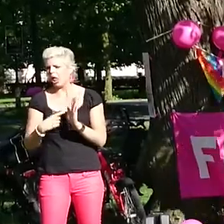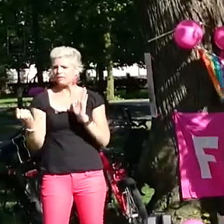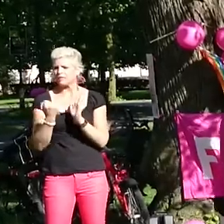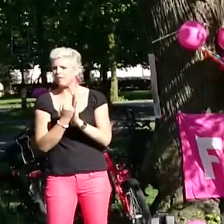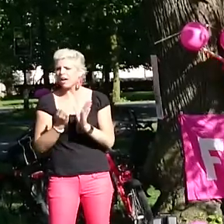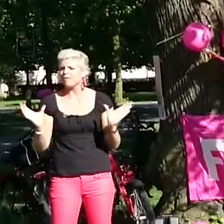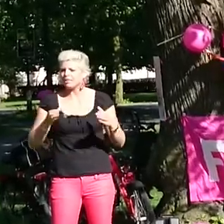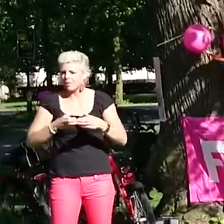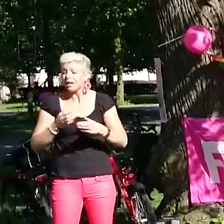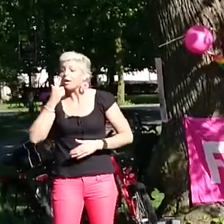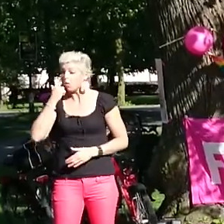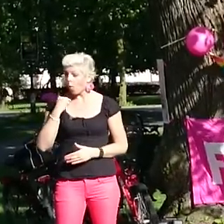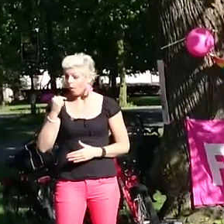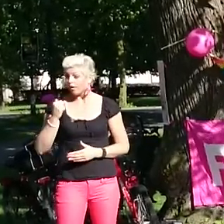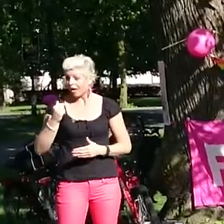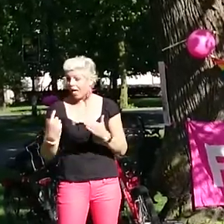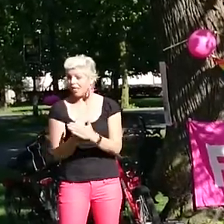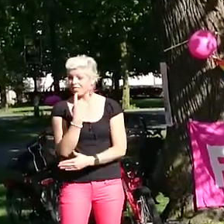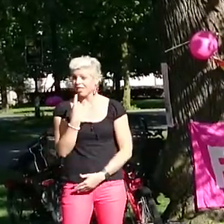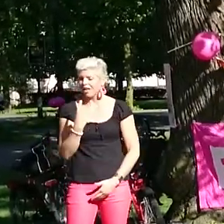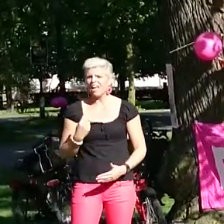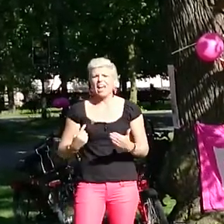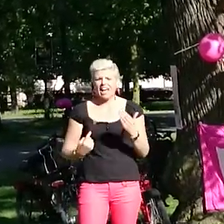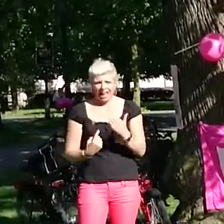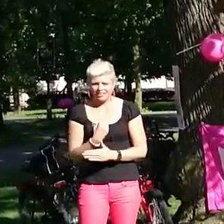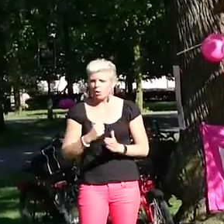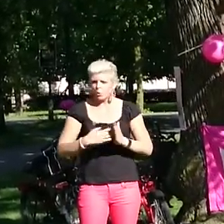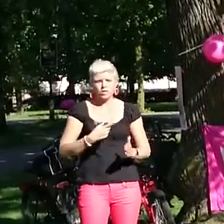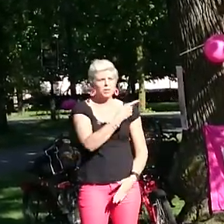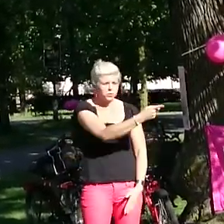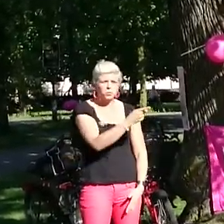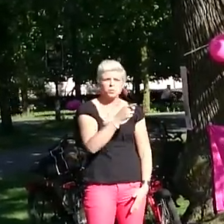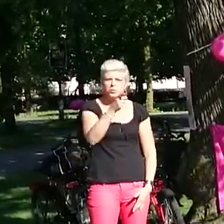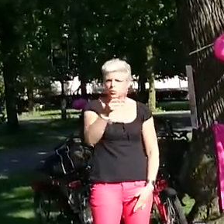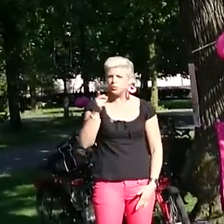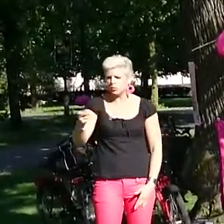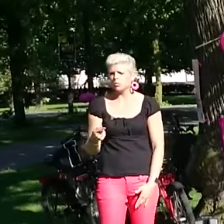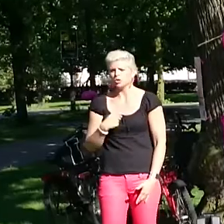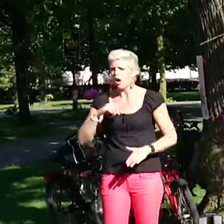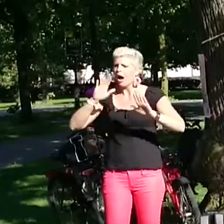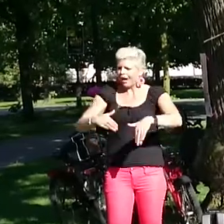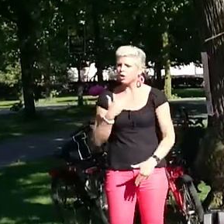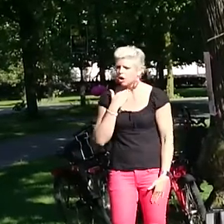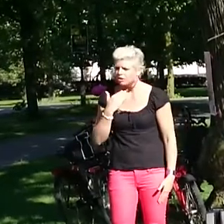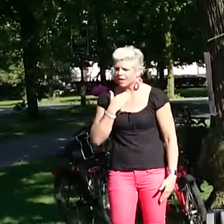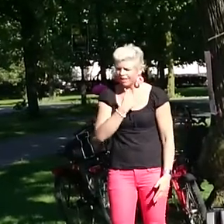Det var igår det hände. Och det hände tack vare dig och mig. Det var vi som gjorde det.